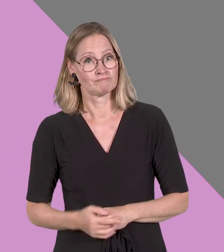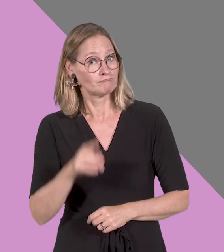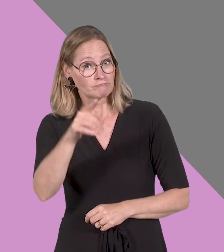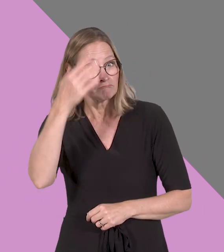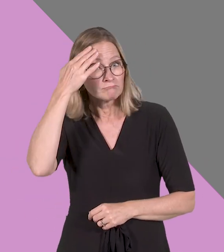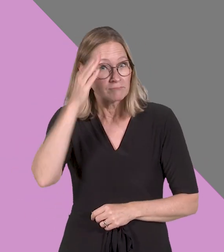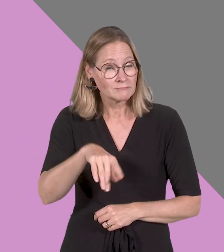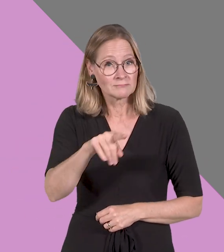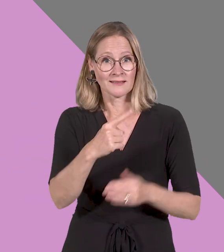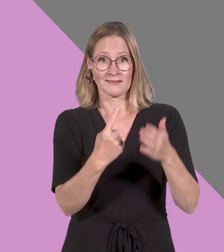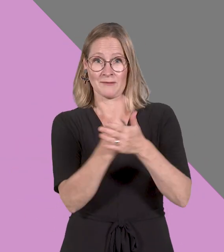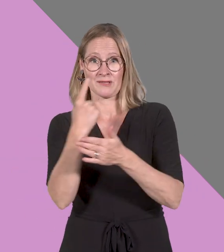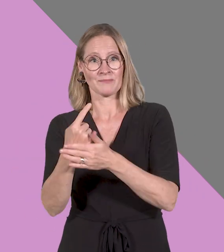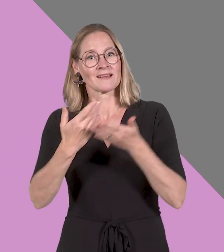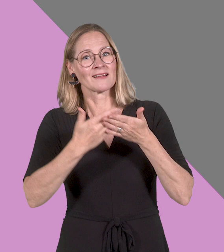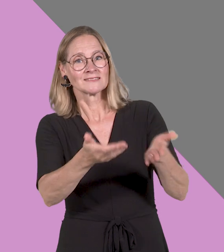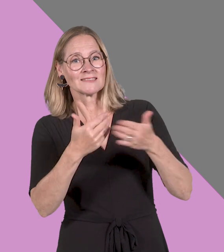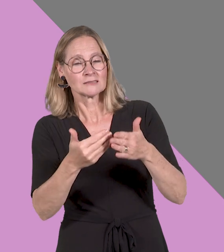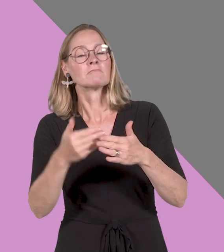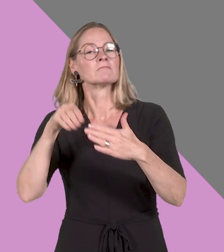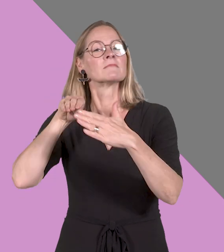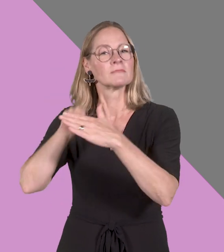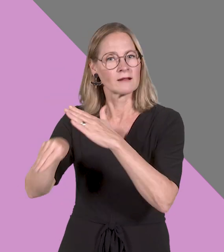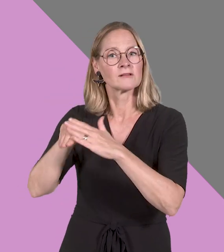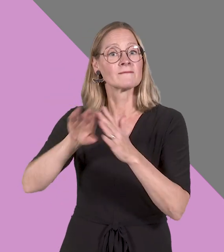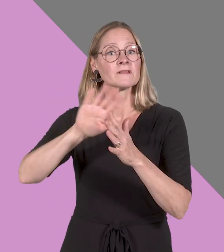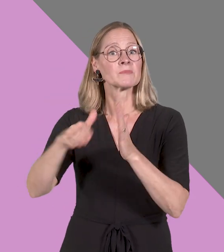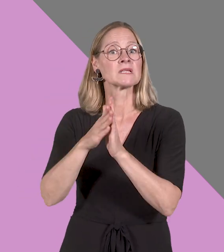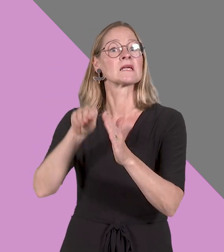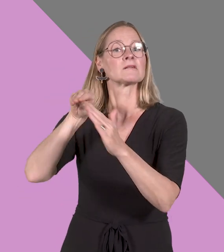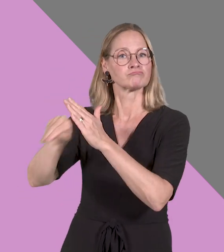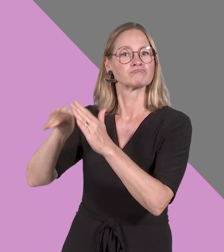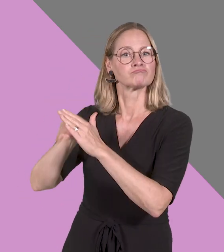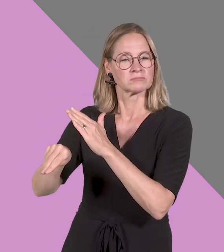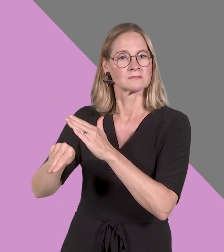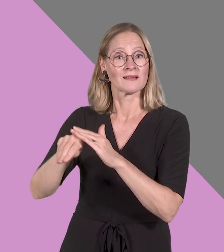Tiesitkö, että tapahtumassa nähdyt esitykset tallennettiin Viittomakieliseen kirjastoon -